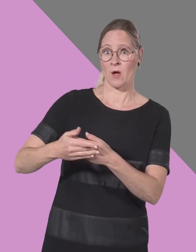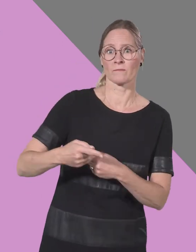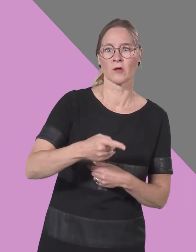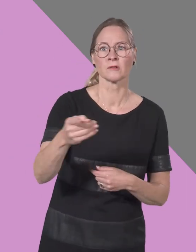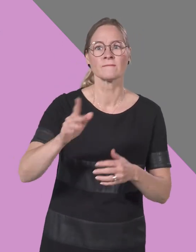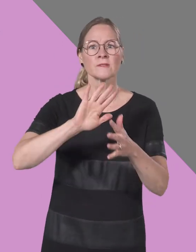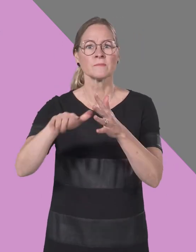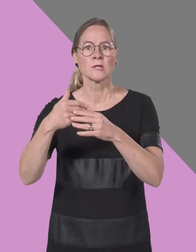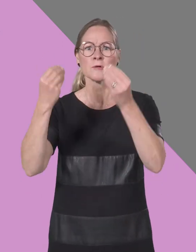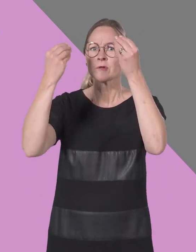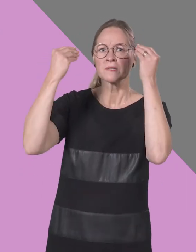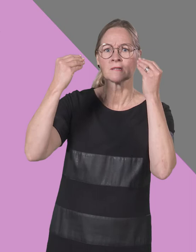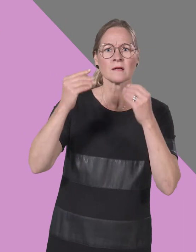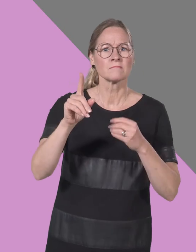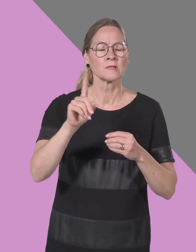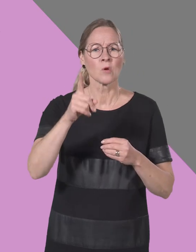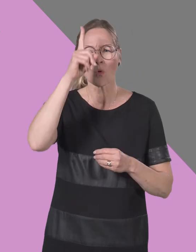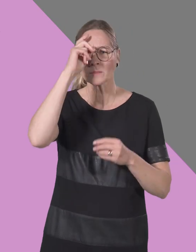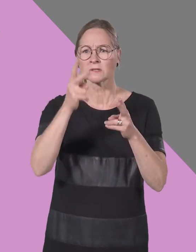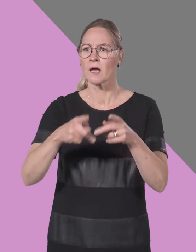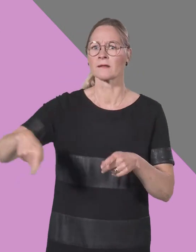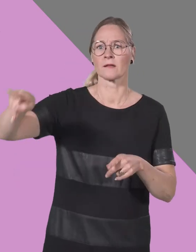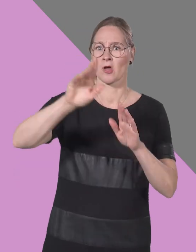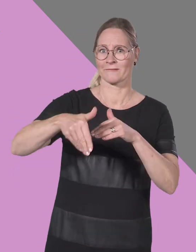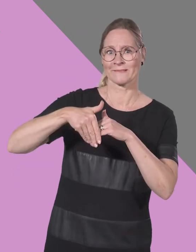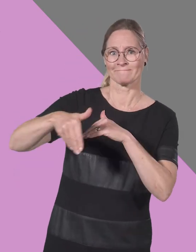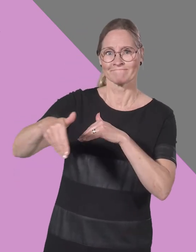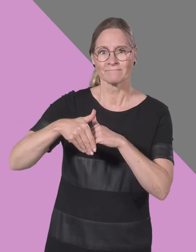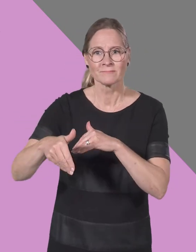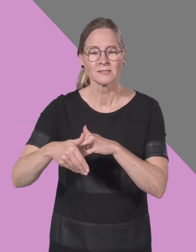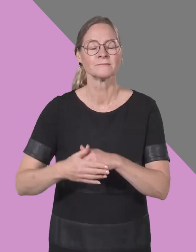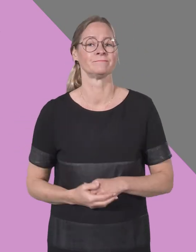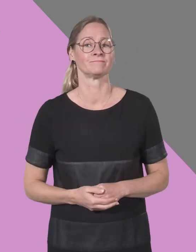vauvojen viittomakielen oppimiseen suhtaudutaan yliopistosairaaloissa -